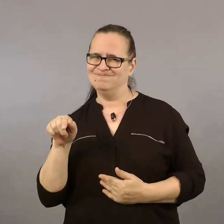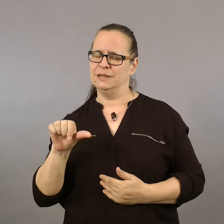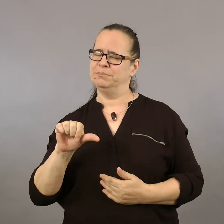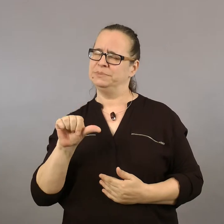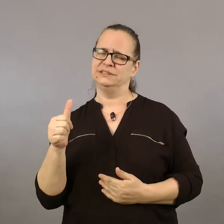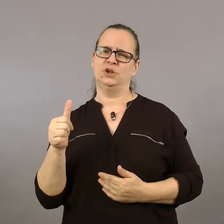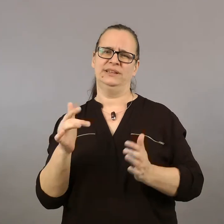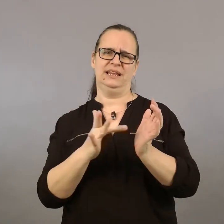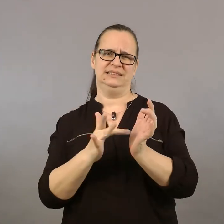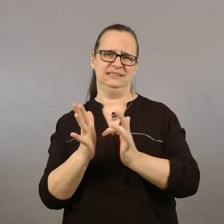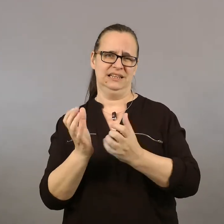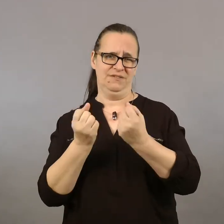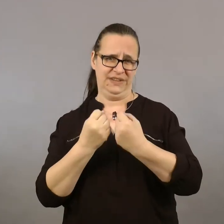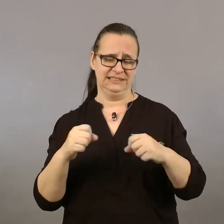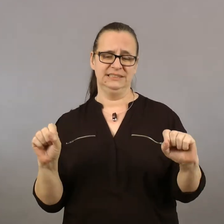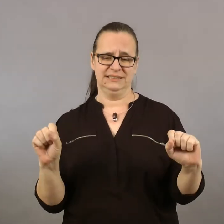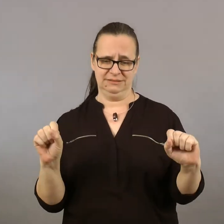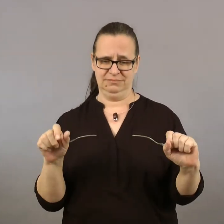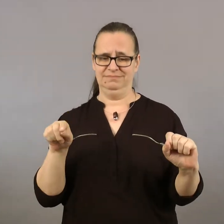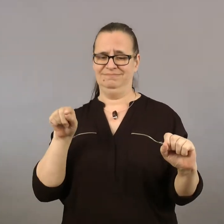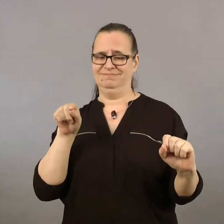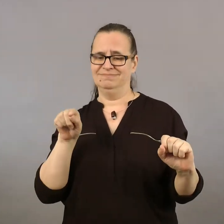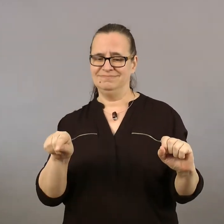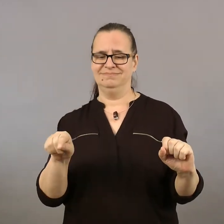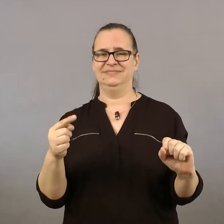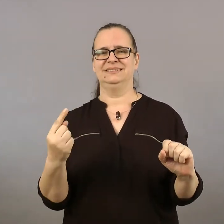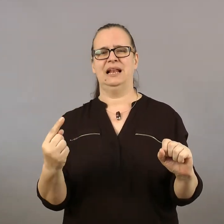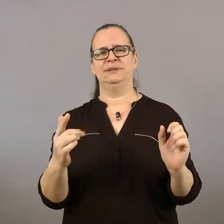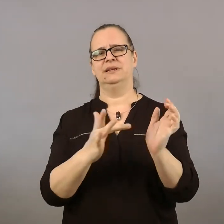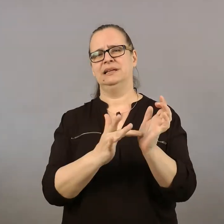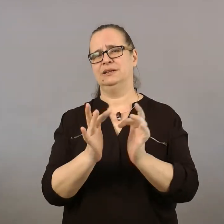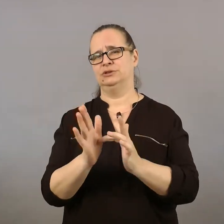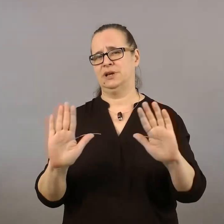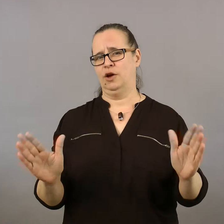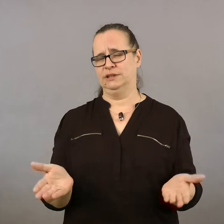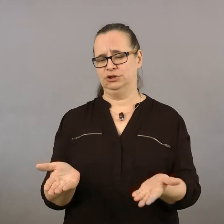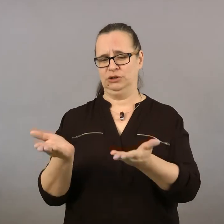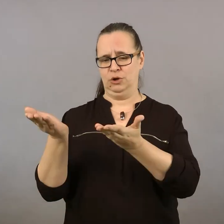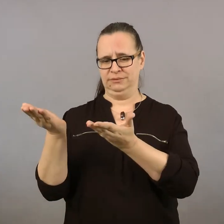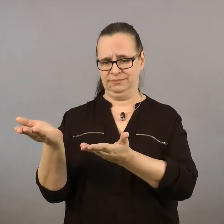Es ist ein besonderes Christus-Fest An Ostern ist Jesus auferstanden